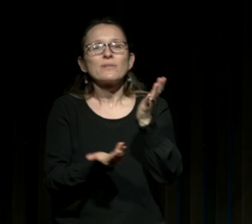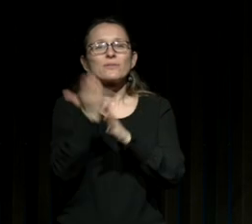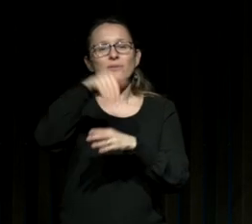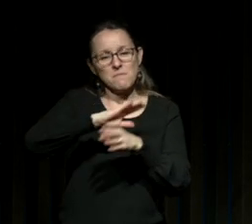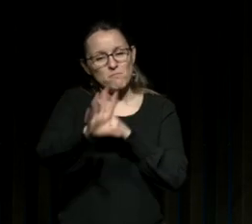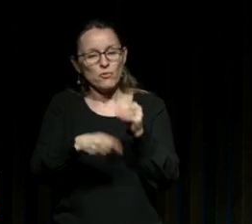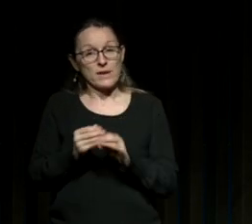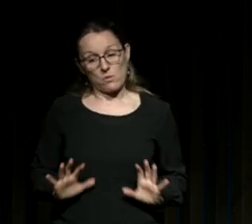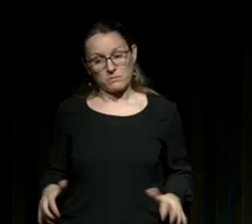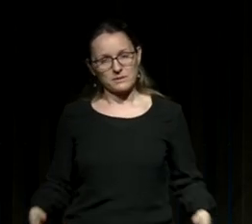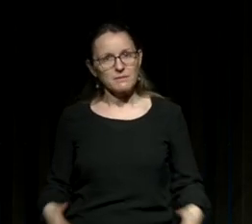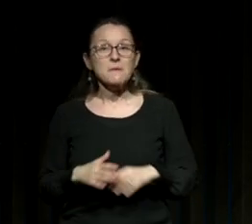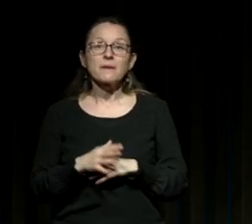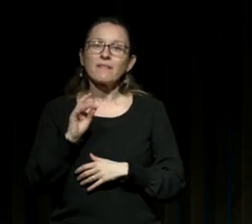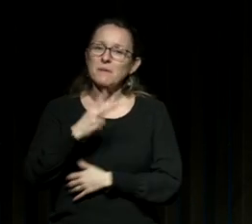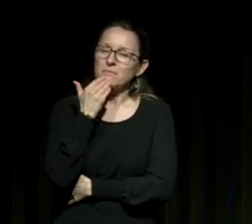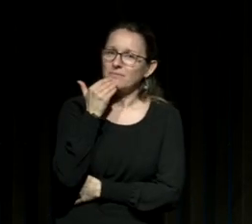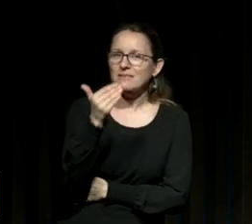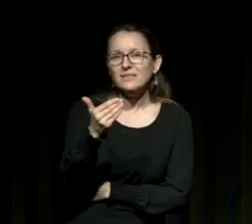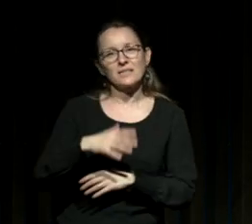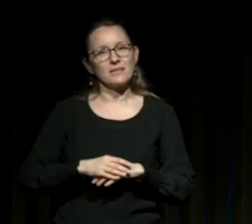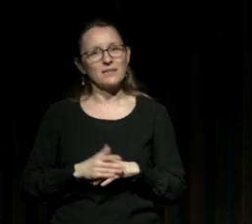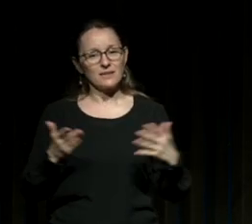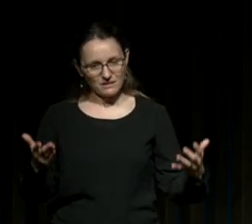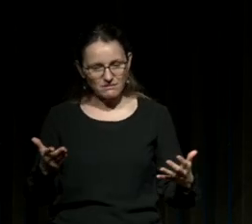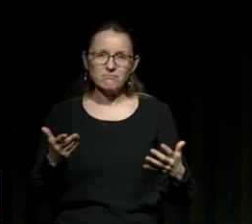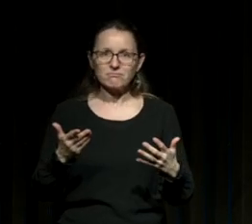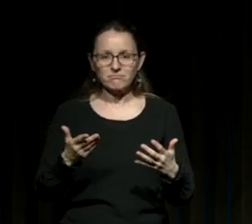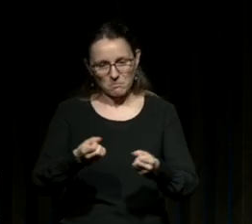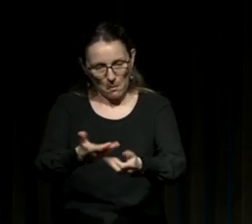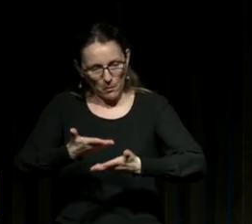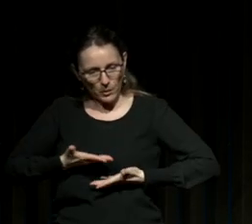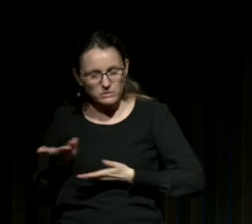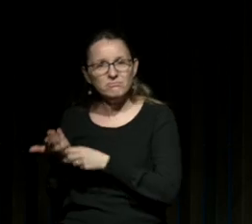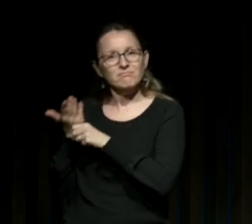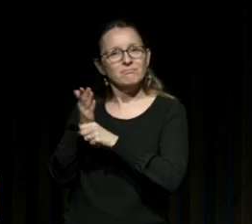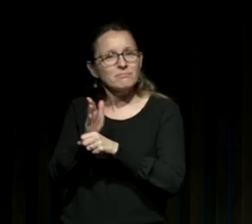je vous remercie de me donner l'opportunité de pouvoir informer sur ce que c'est que l'obésité